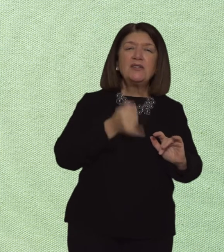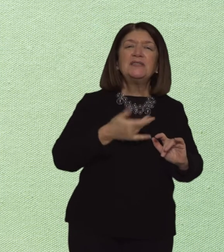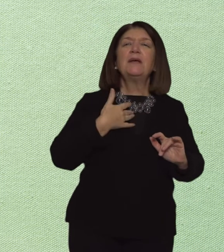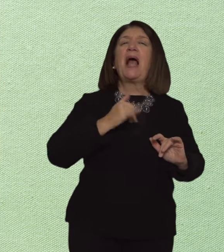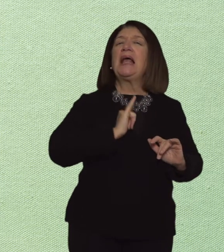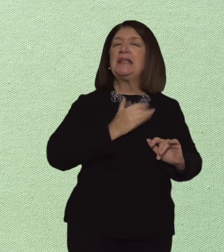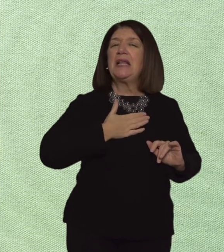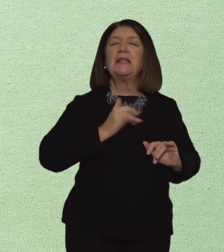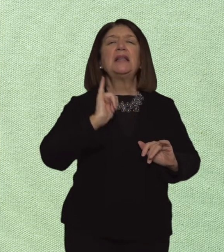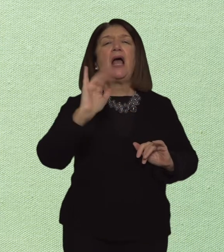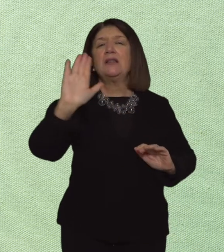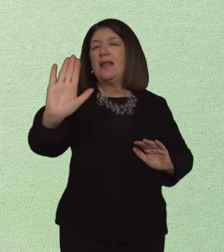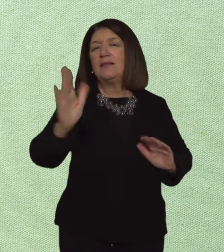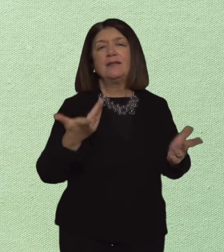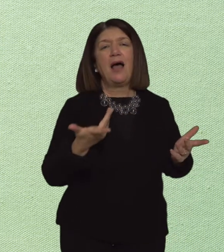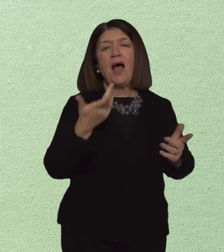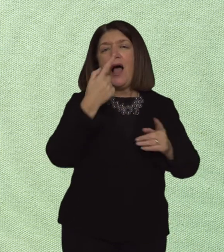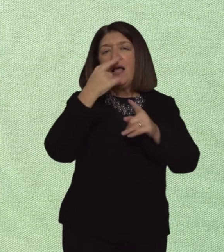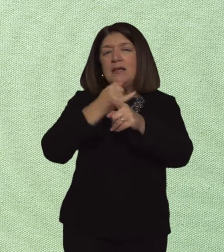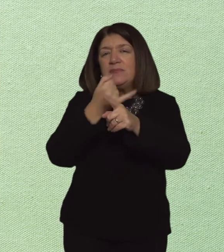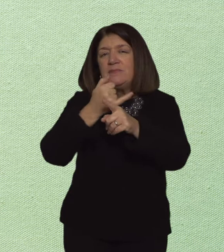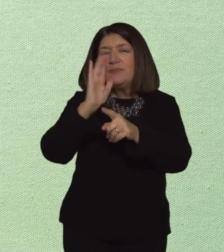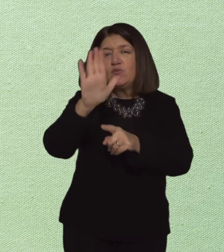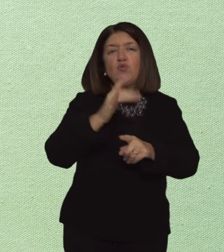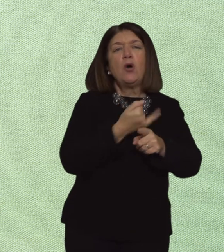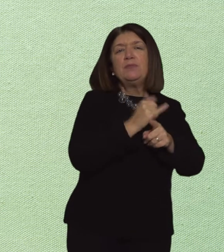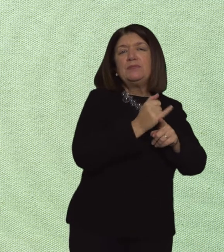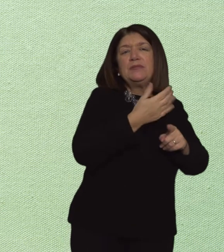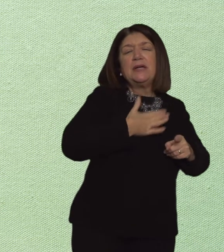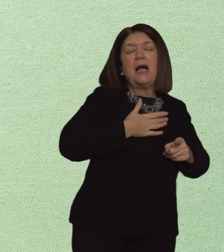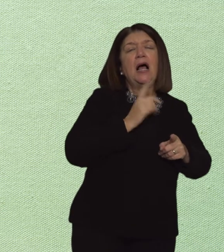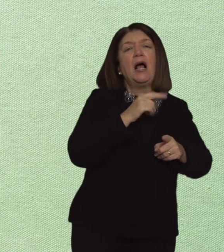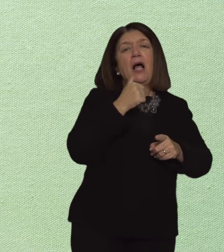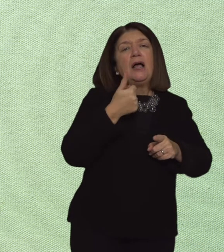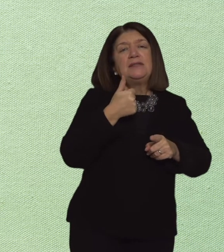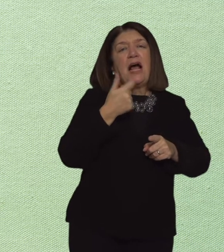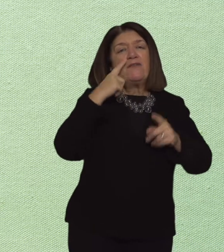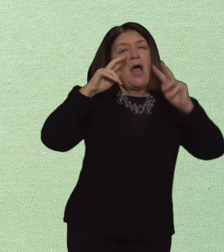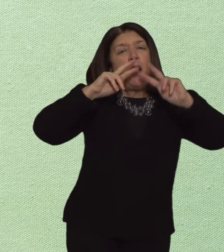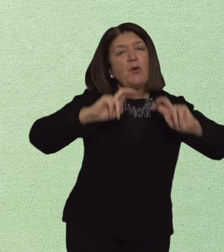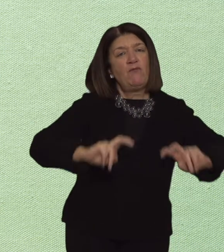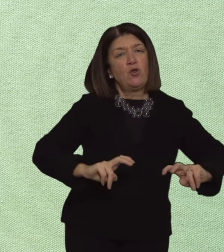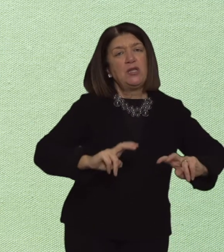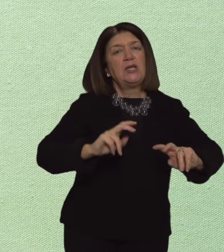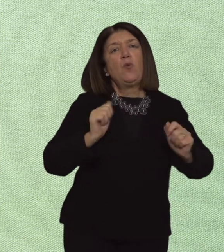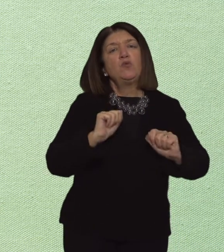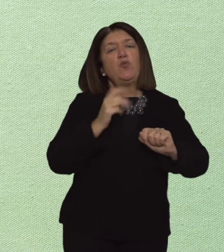Certo - Un altro un altro campanello d'allarme è certamente la mancanza, scusami finisco solo su questo,